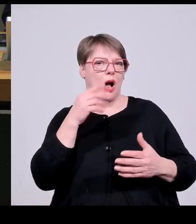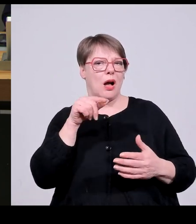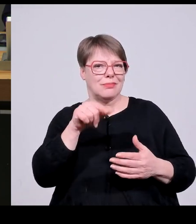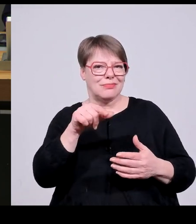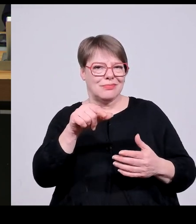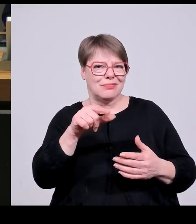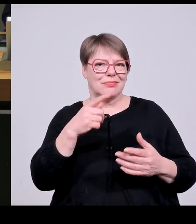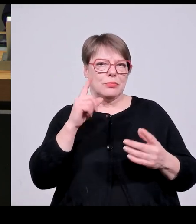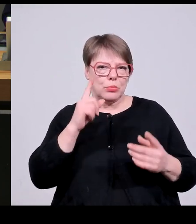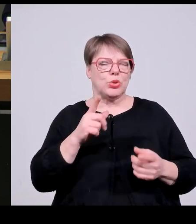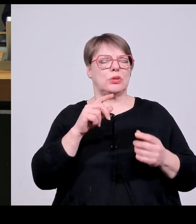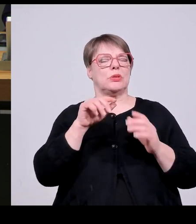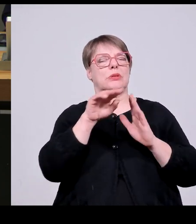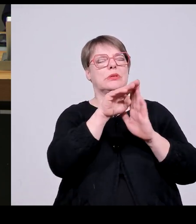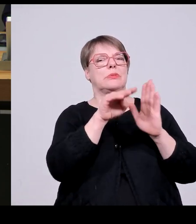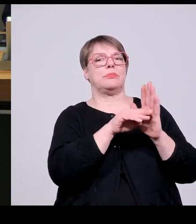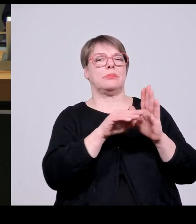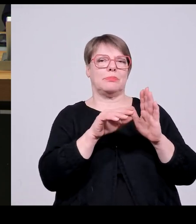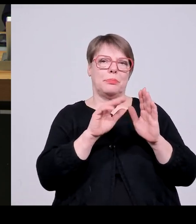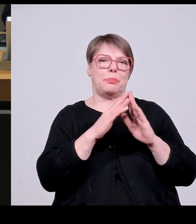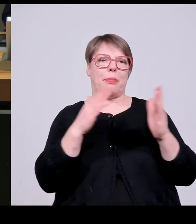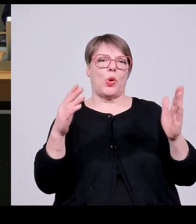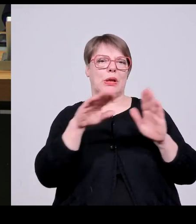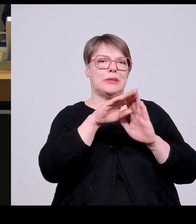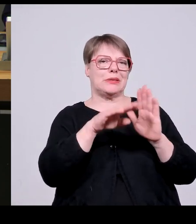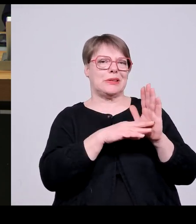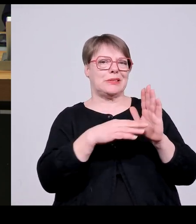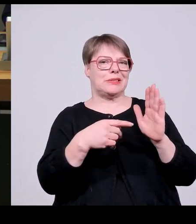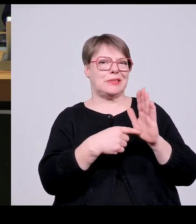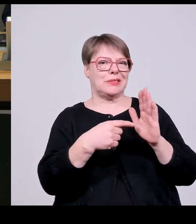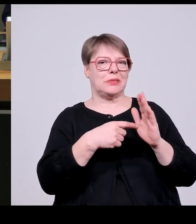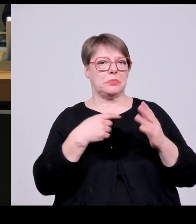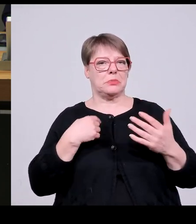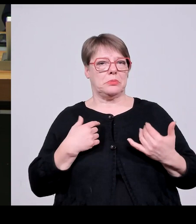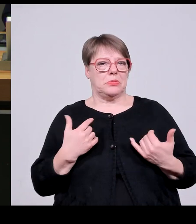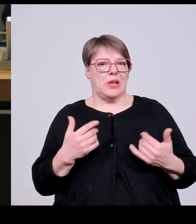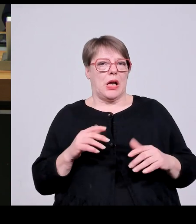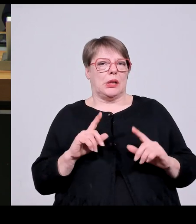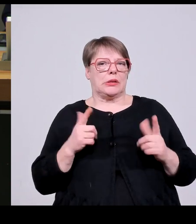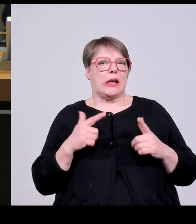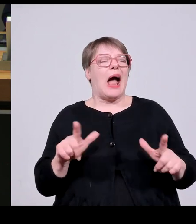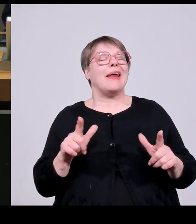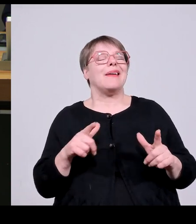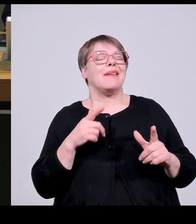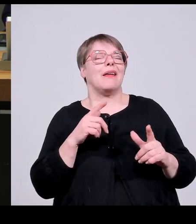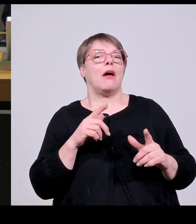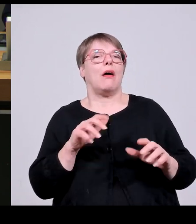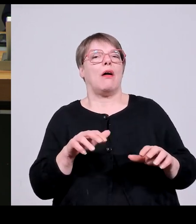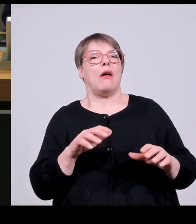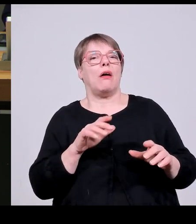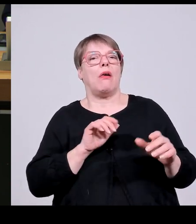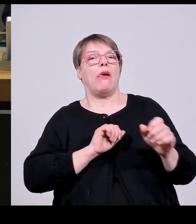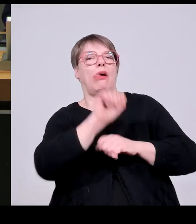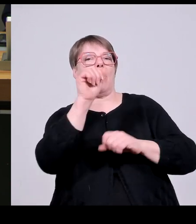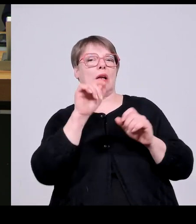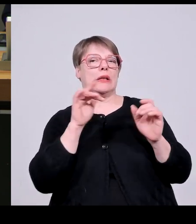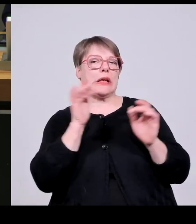Punkte werden berücksichtigt? Aber klar ist, dass das auch von meinen Vorrednerinnen und Vorrednern gesagt worden Bibliotheken sind nicht etwas, was man als